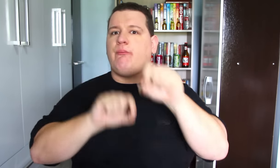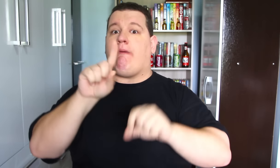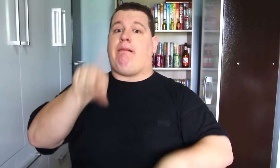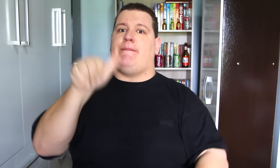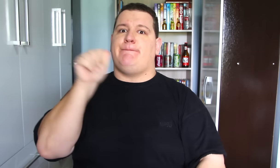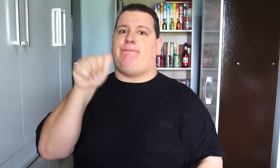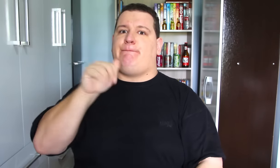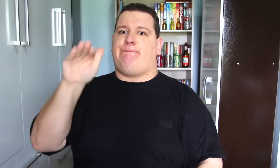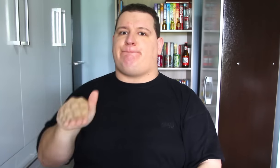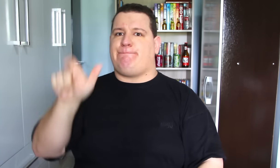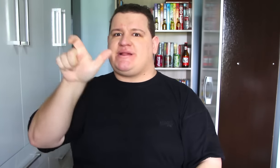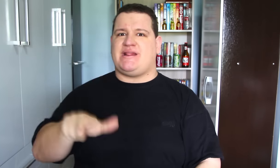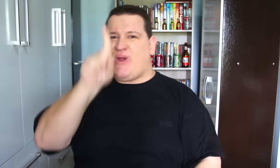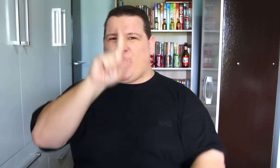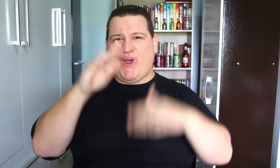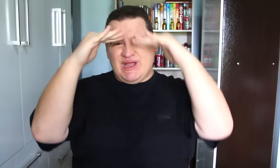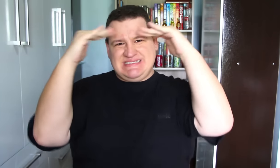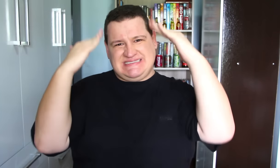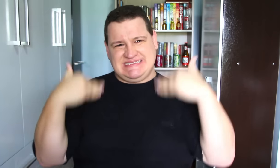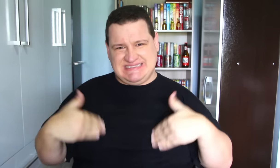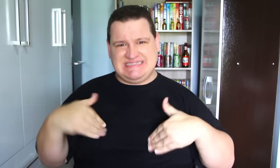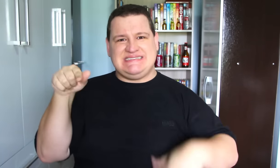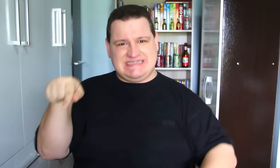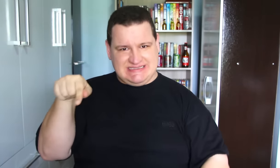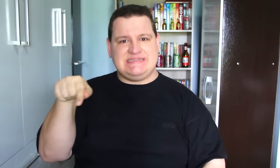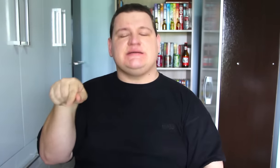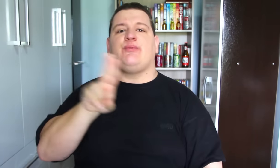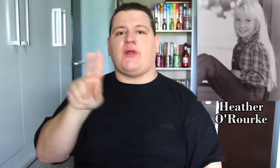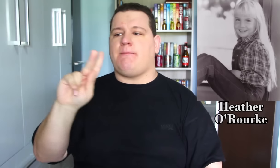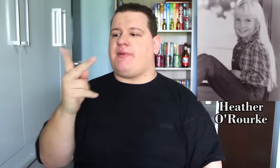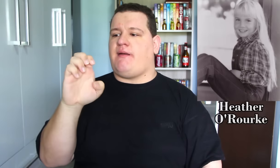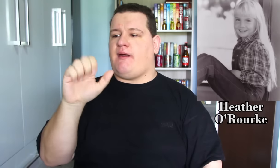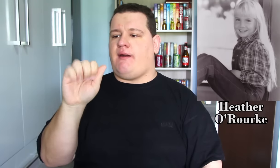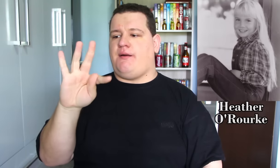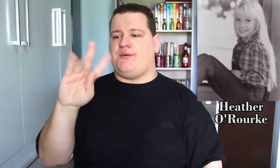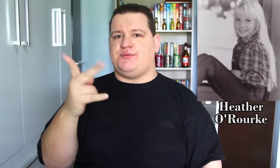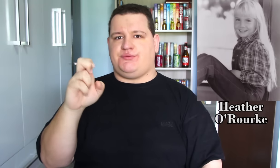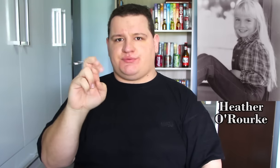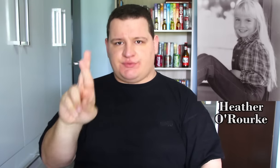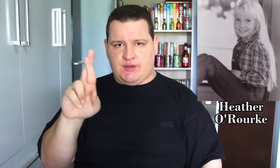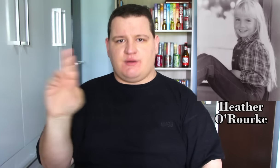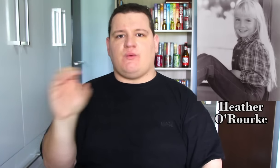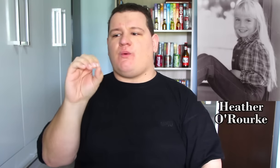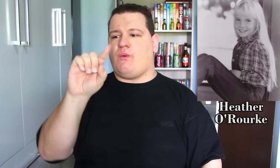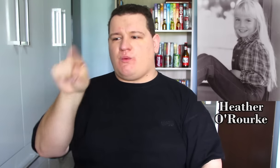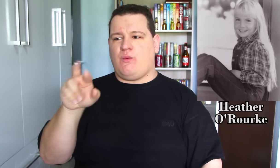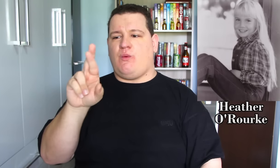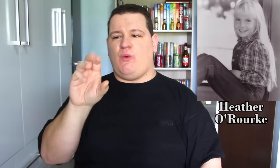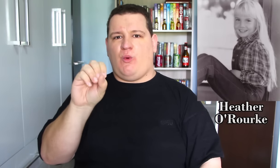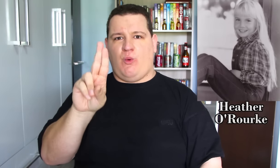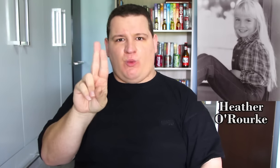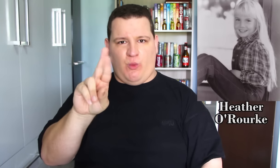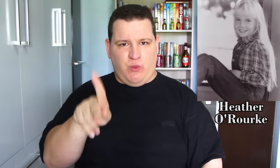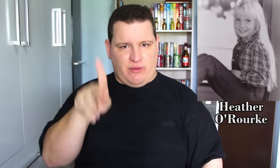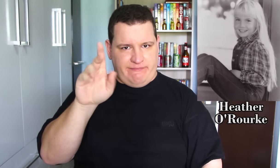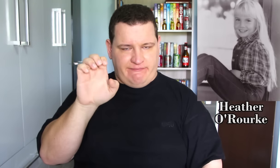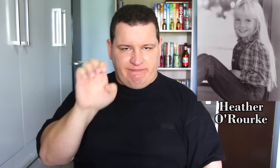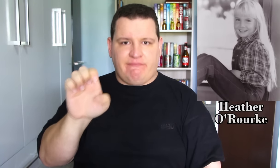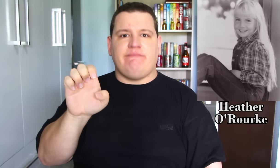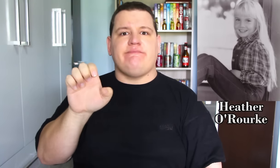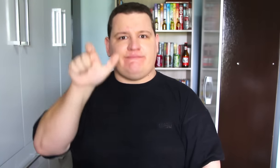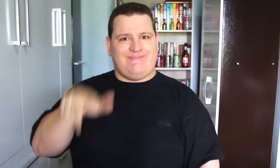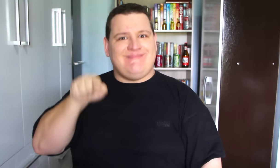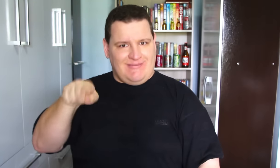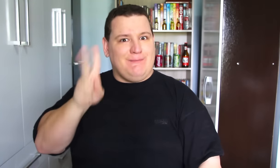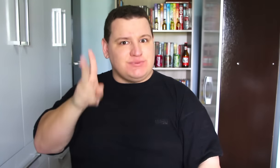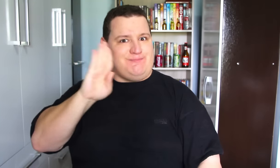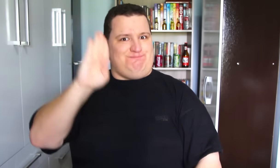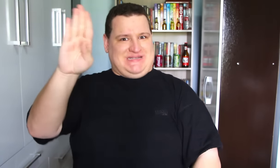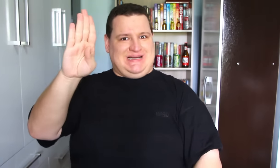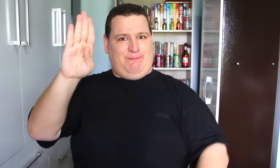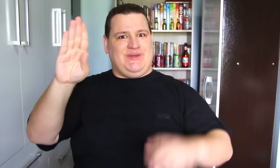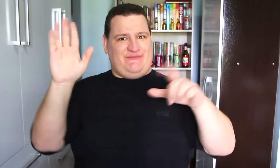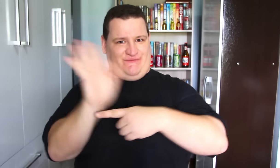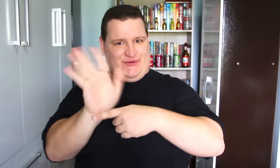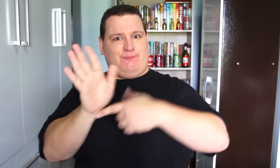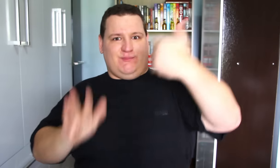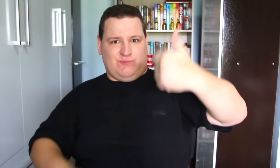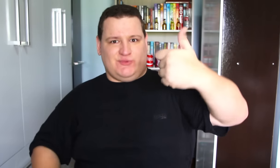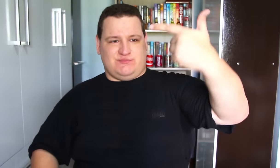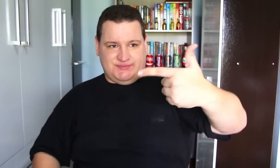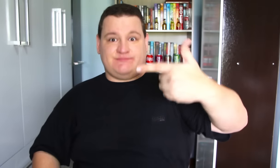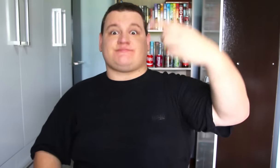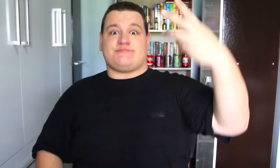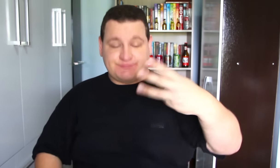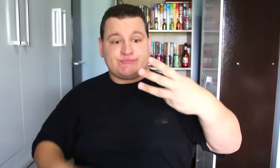Foi pequena atriz de cabelos loiros, Heather O'Rourke, que apareceu nos três filmes de Poltergeist.